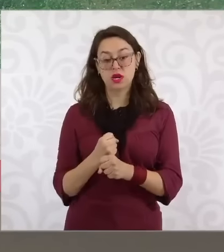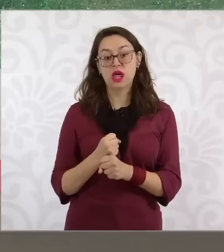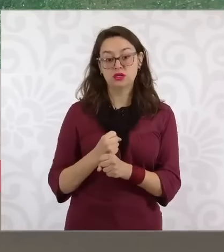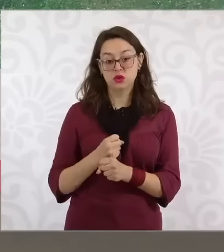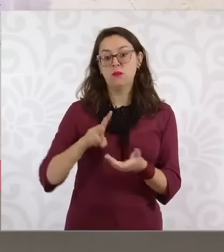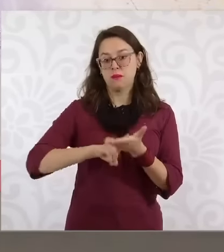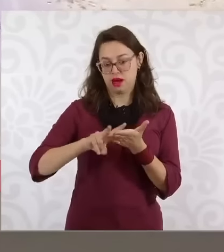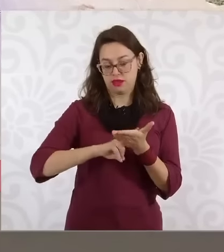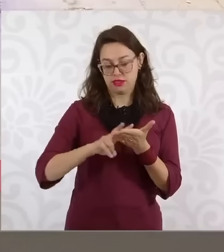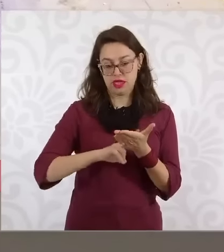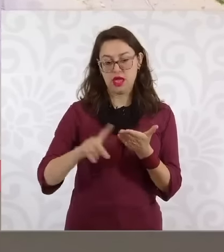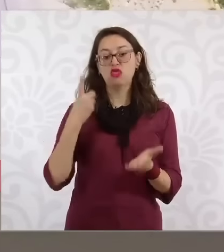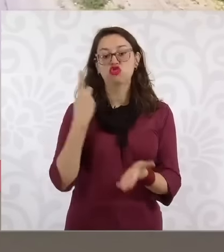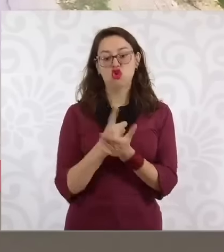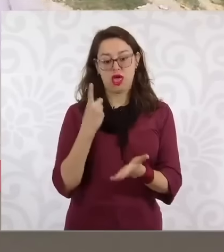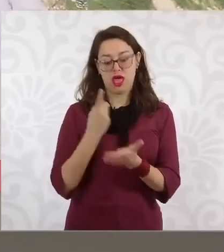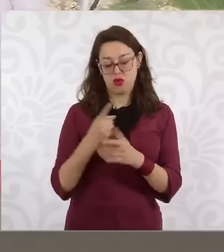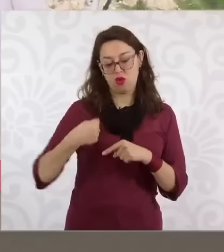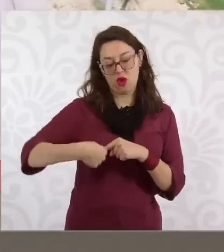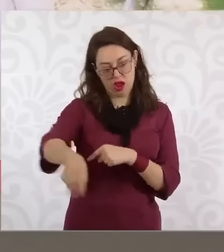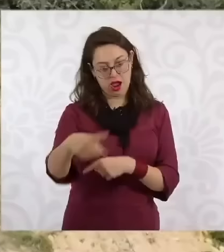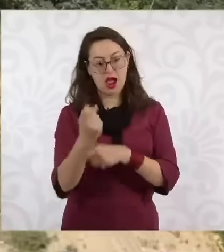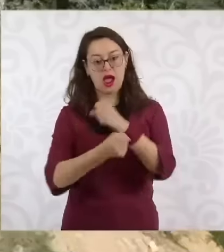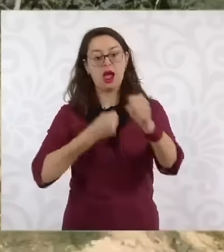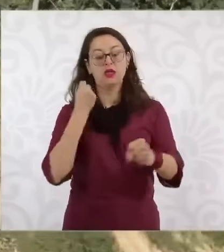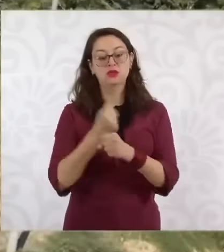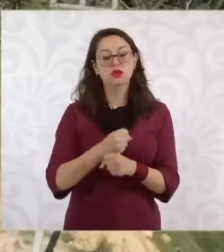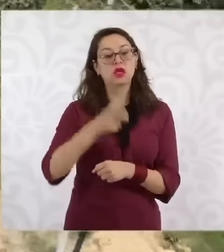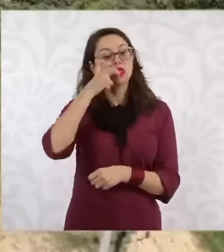lo que estaremos haciendo este año, que es en Hidalgo, 55 km,